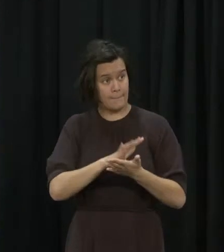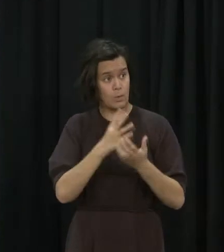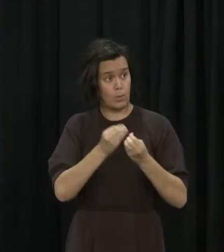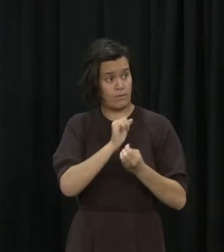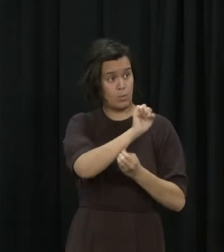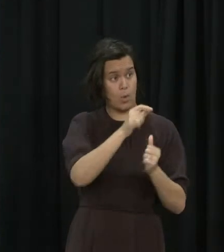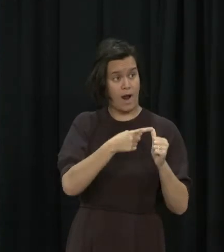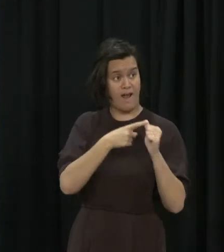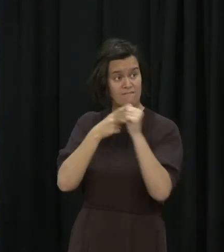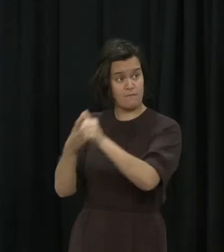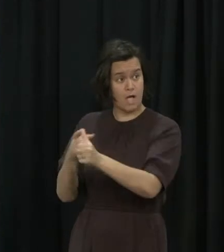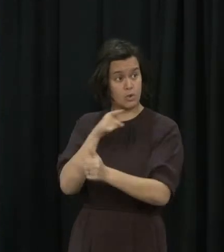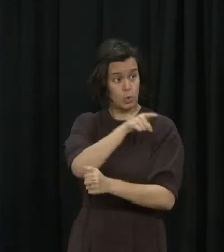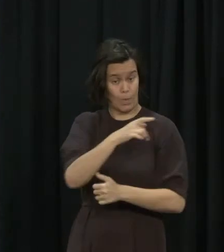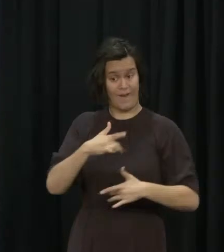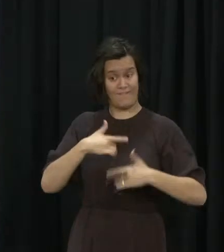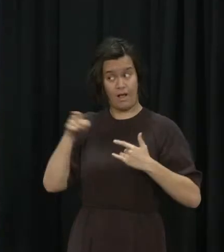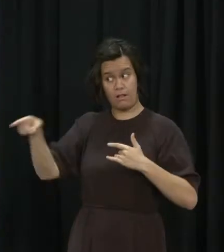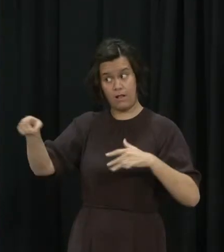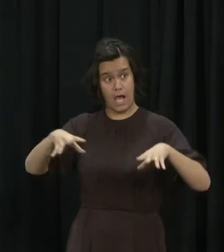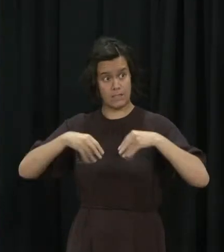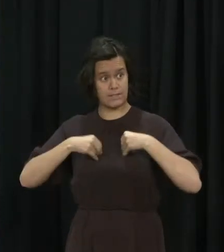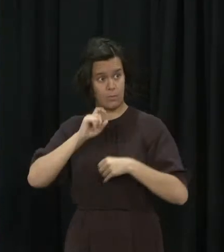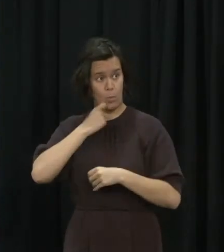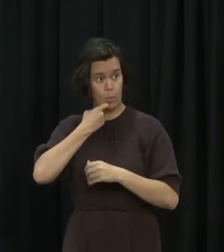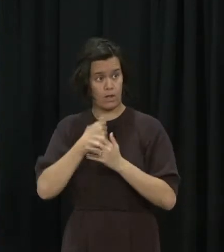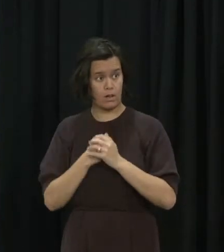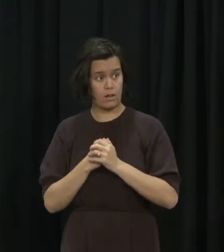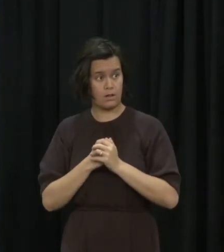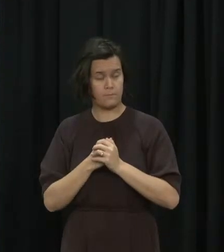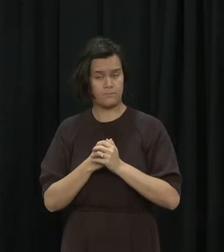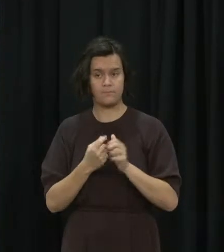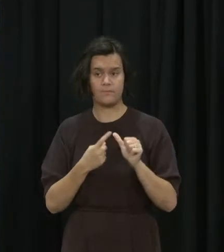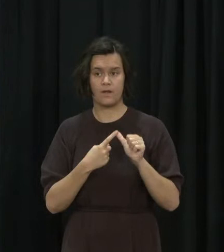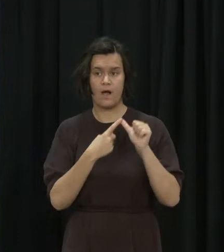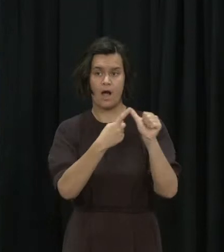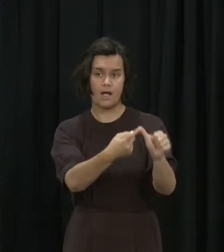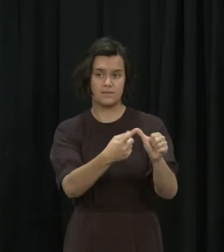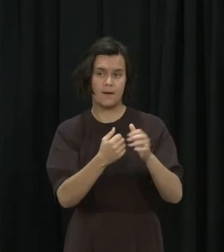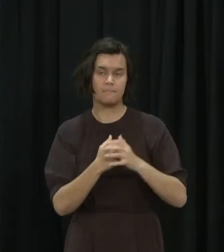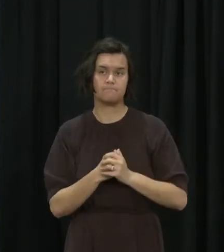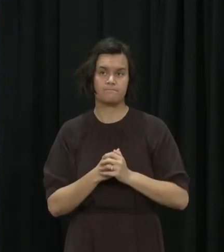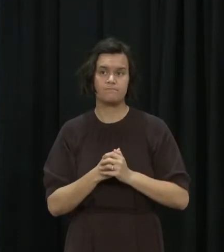Takuta Delore, kei roto koe